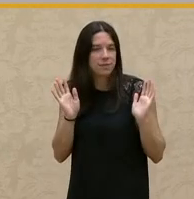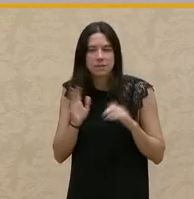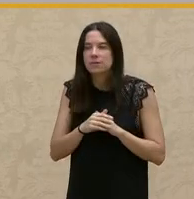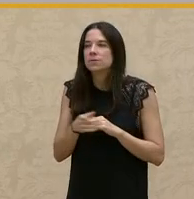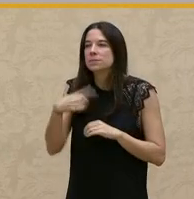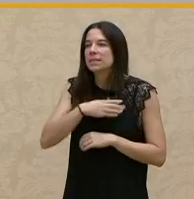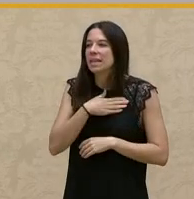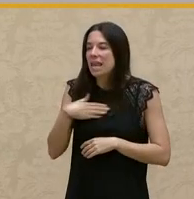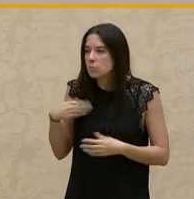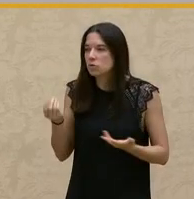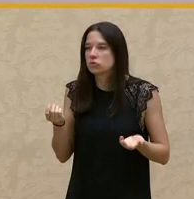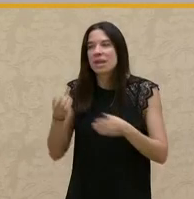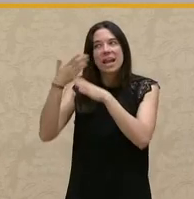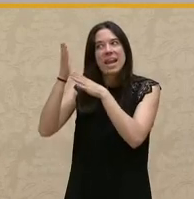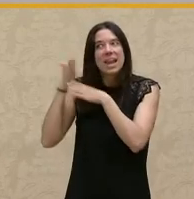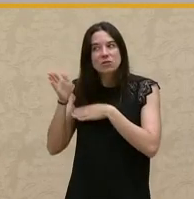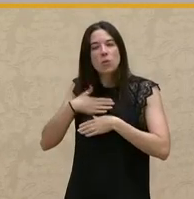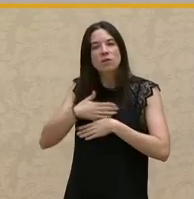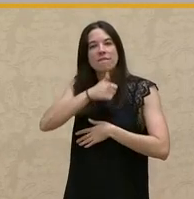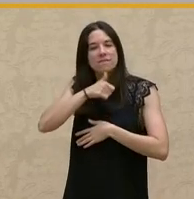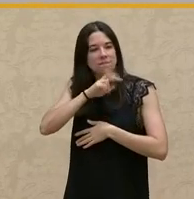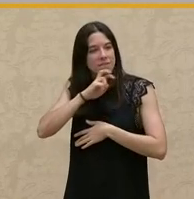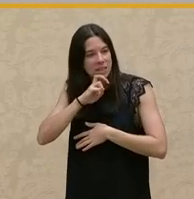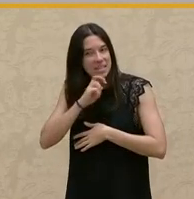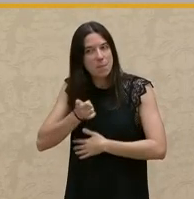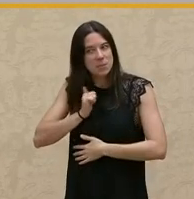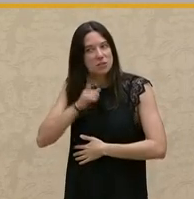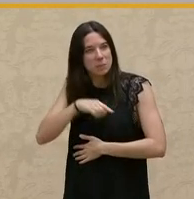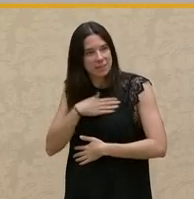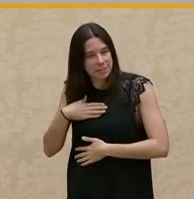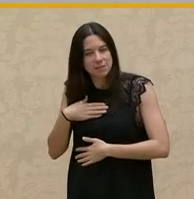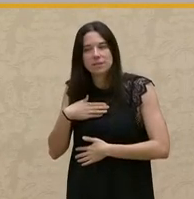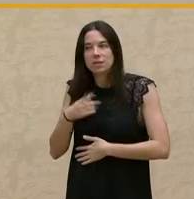mantener nuestro resto y aprovecharlo y queremos llegar cuanto más tarde,